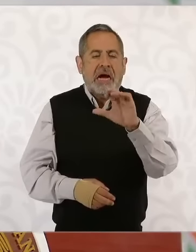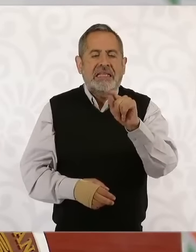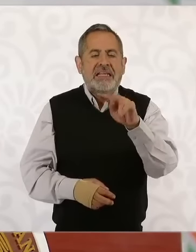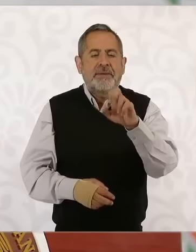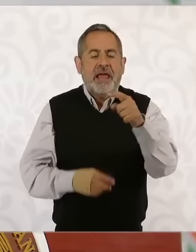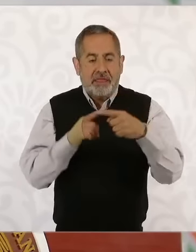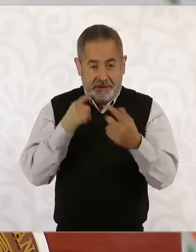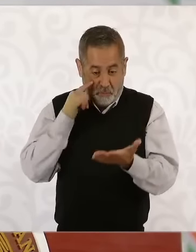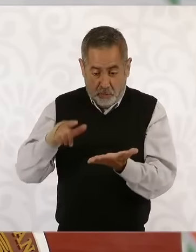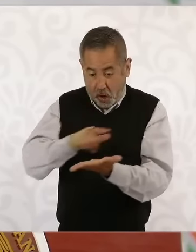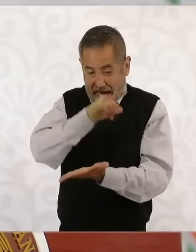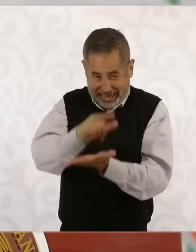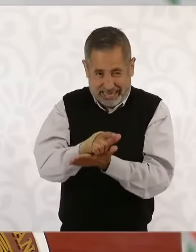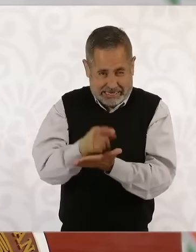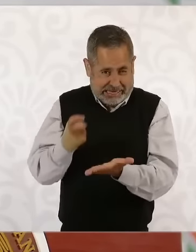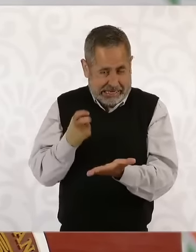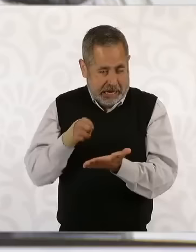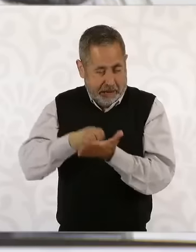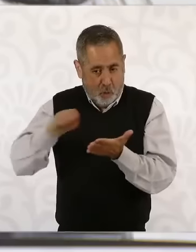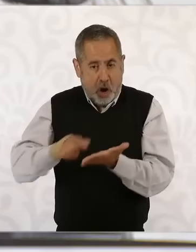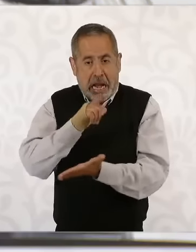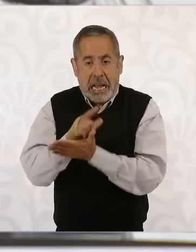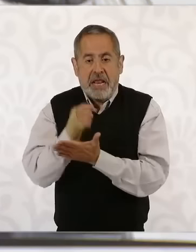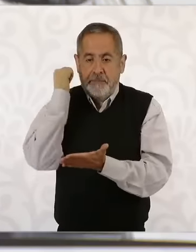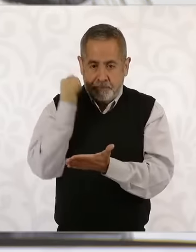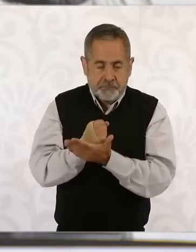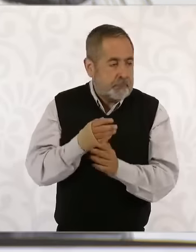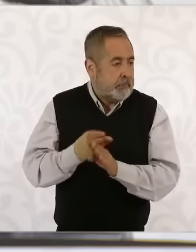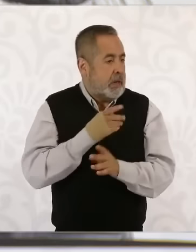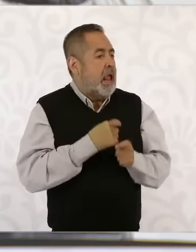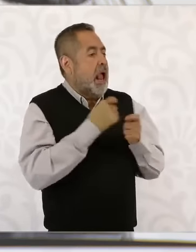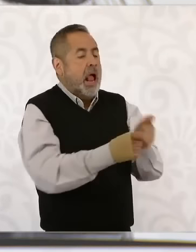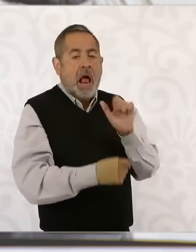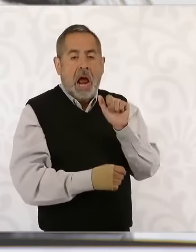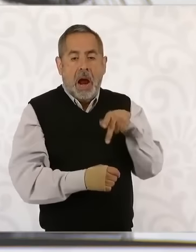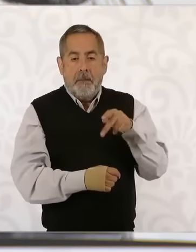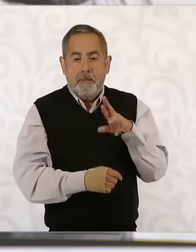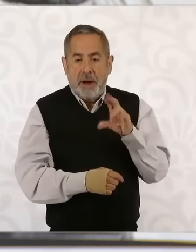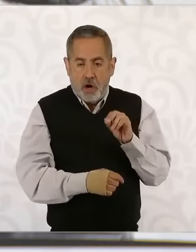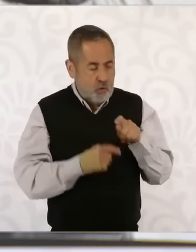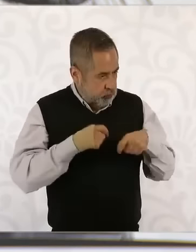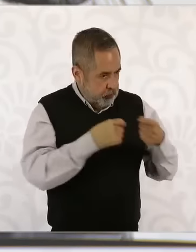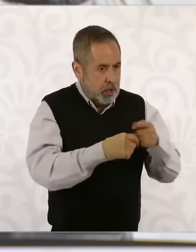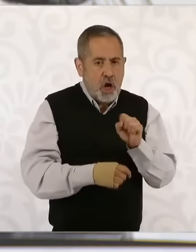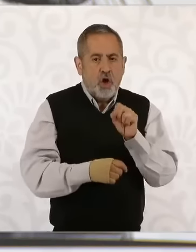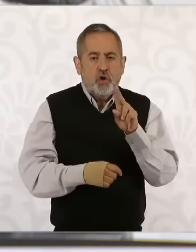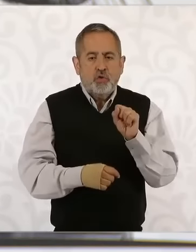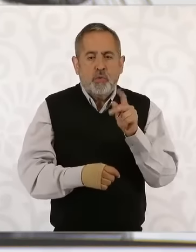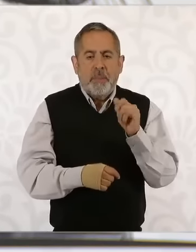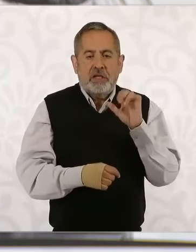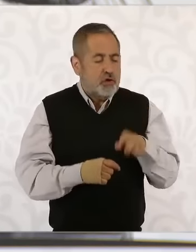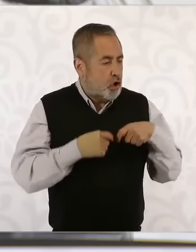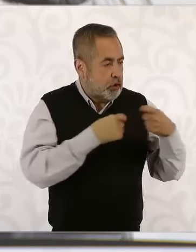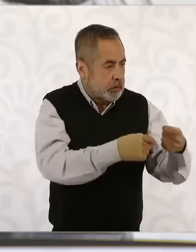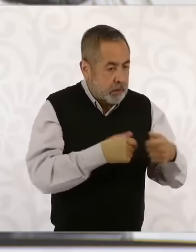admitió una demanda de amparo o si se otorgó una suspensión, se va a decir al resolver el amparo,